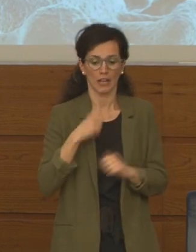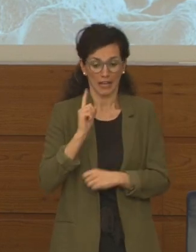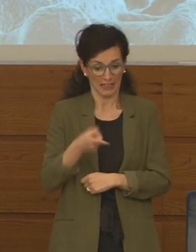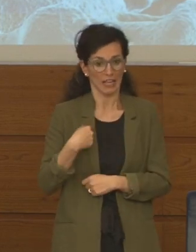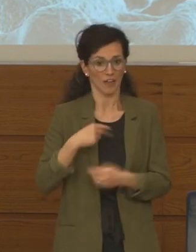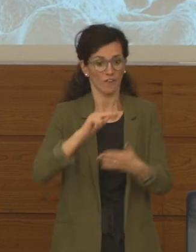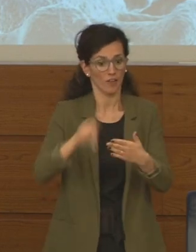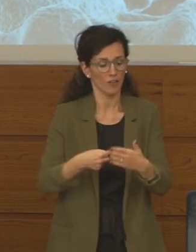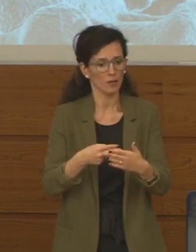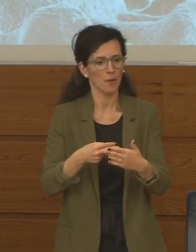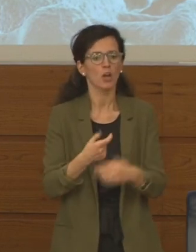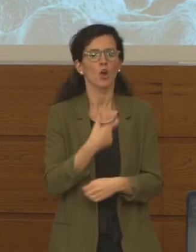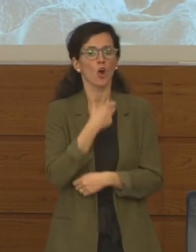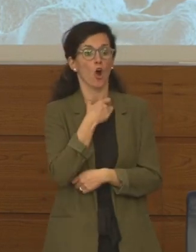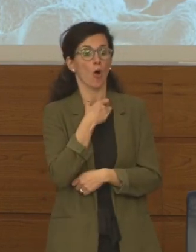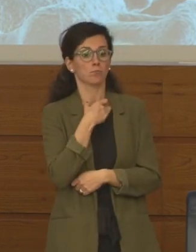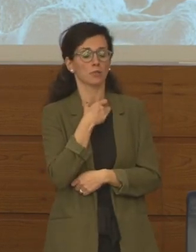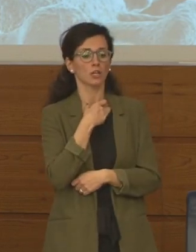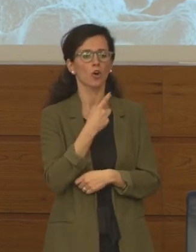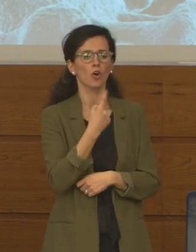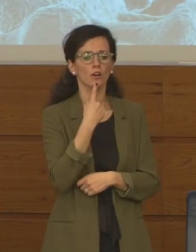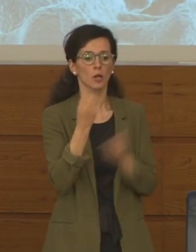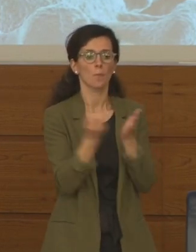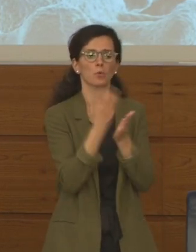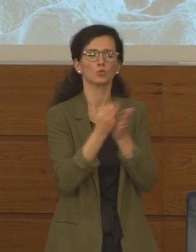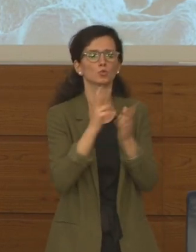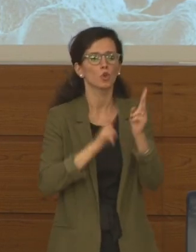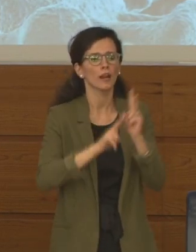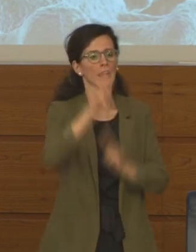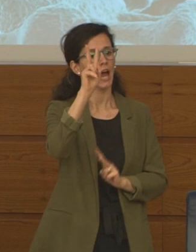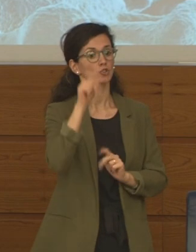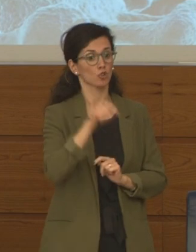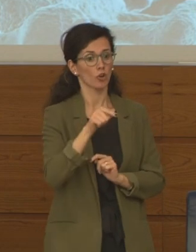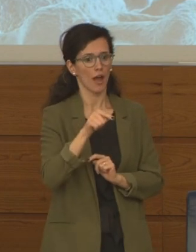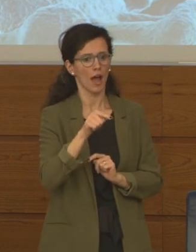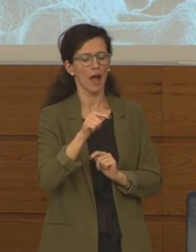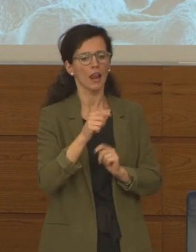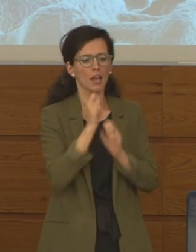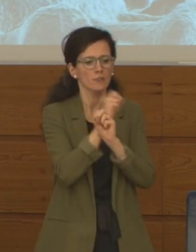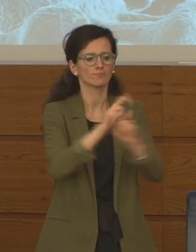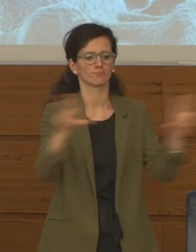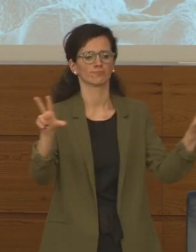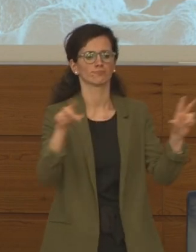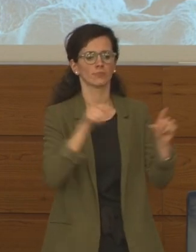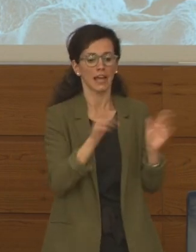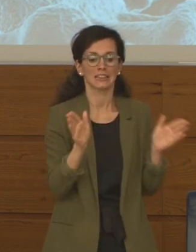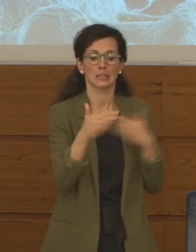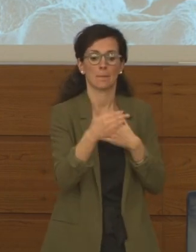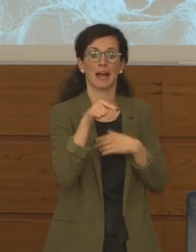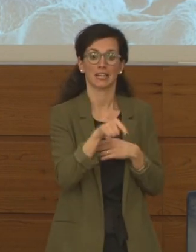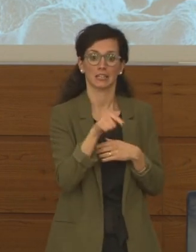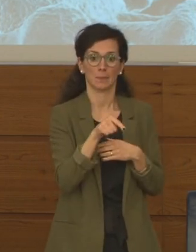obbligo per i produttori nazionali di comunicare al Dipartimento giornalmente